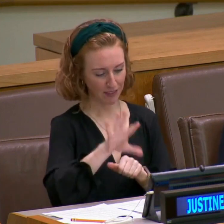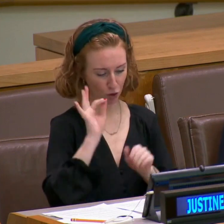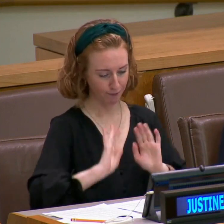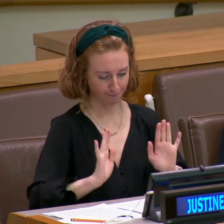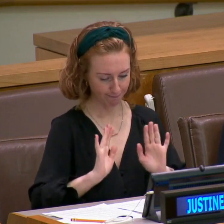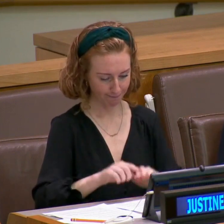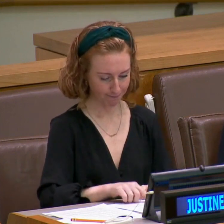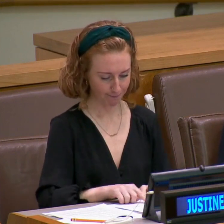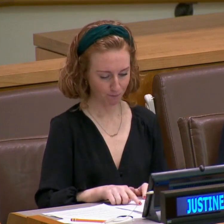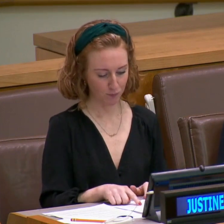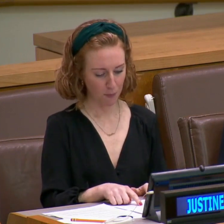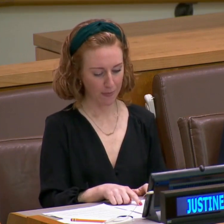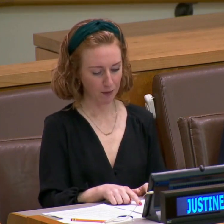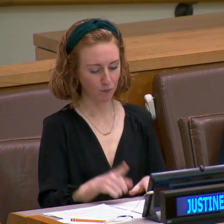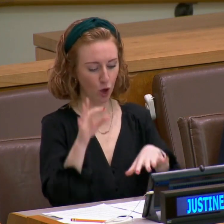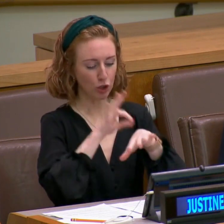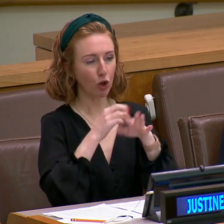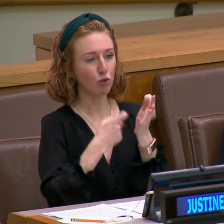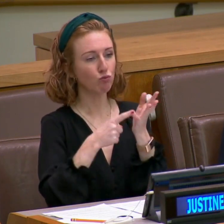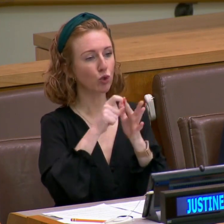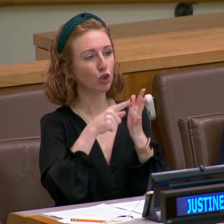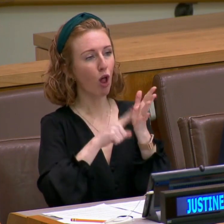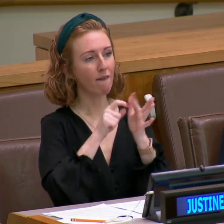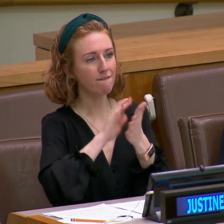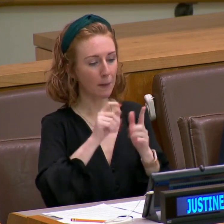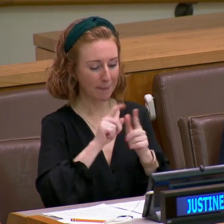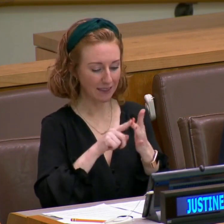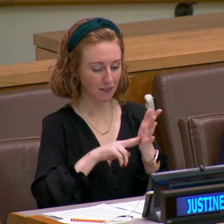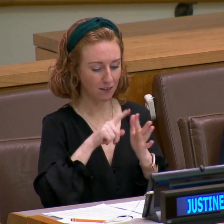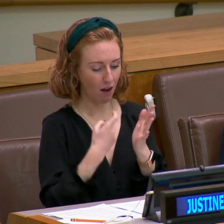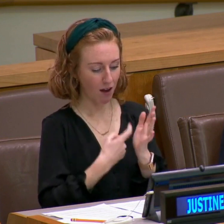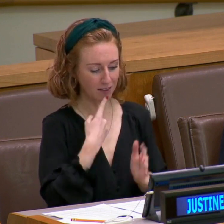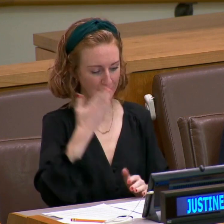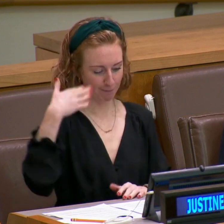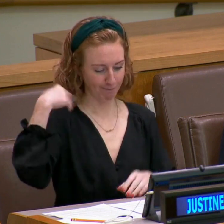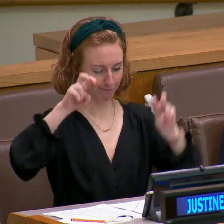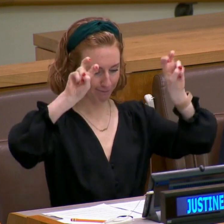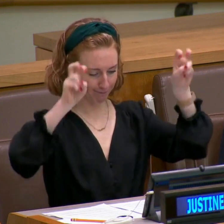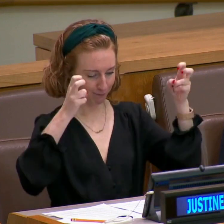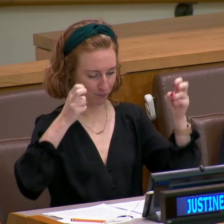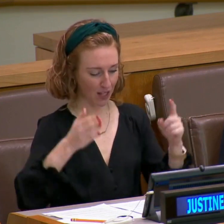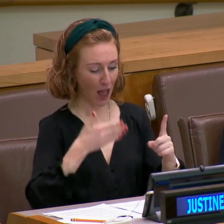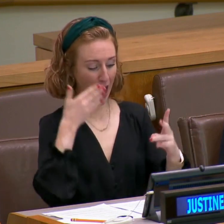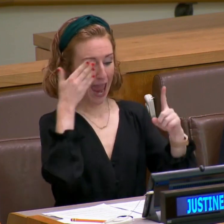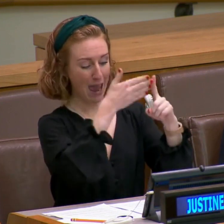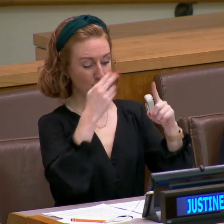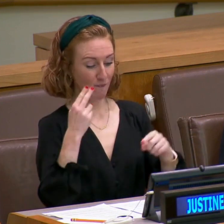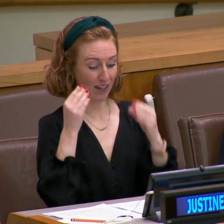de los niños sordos no es siempre la mejor opción. Como dijo una vez el dr. Rudolph Pinter: "El objetivo de